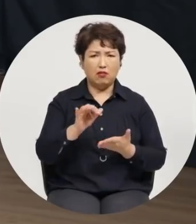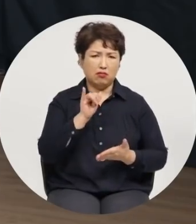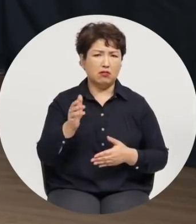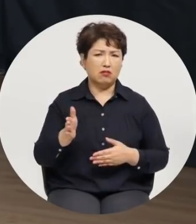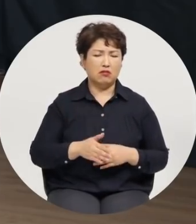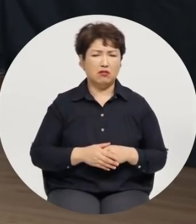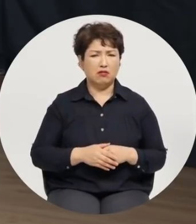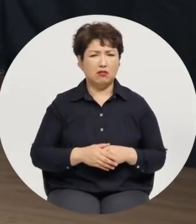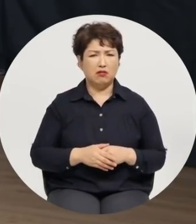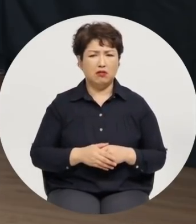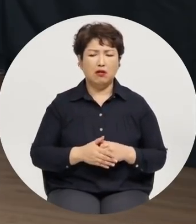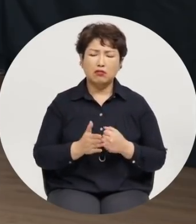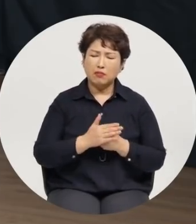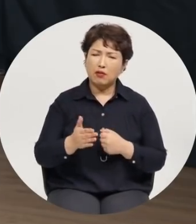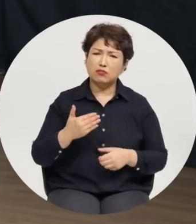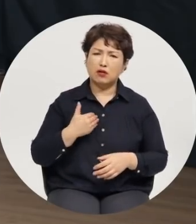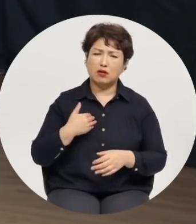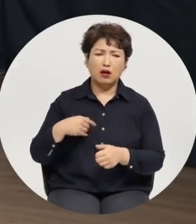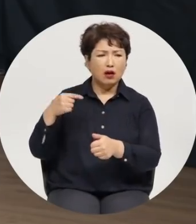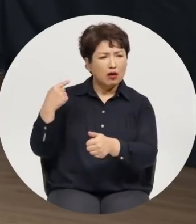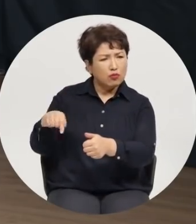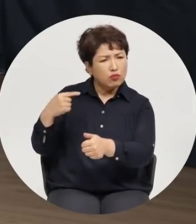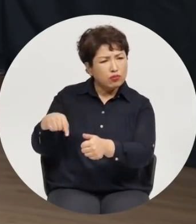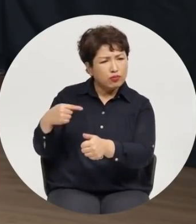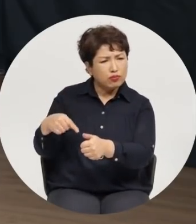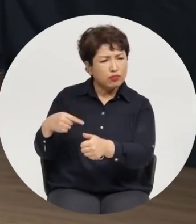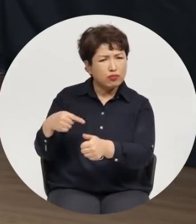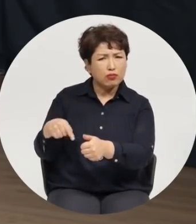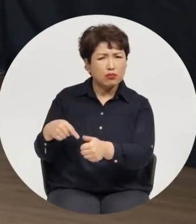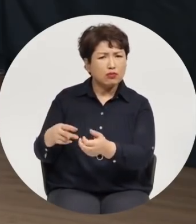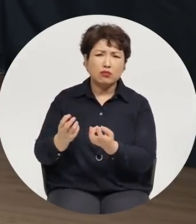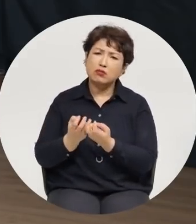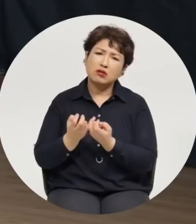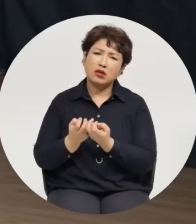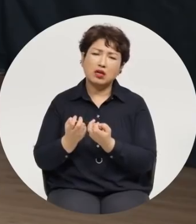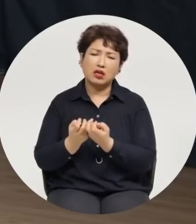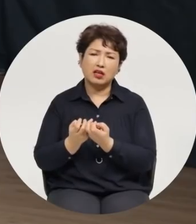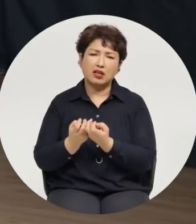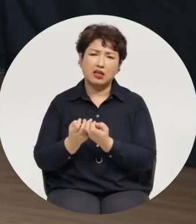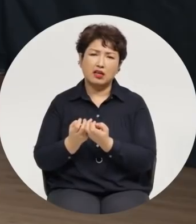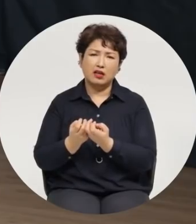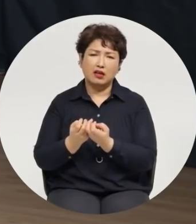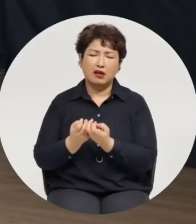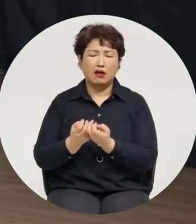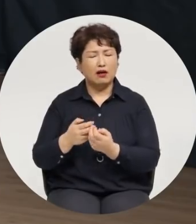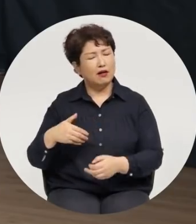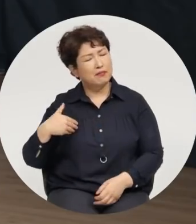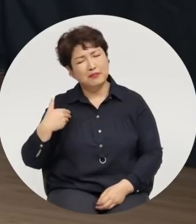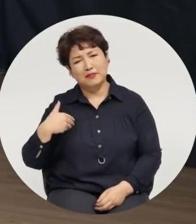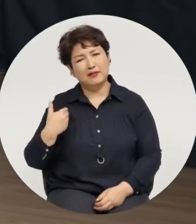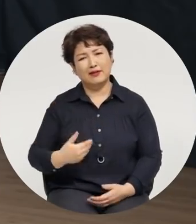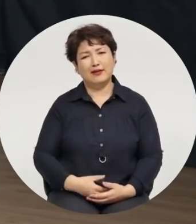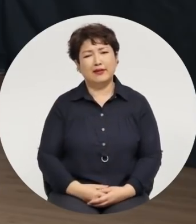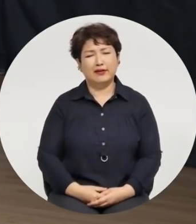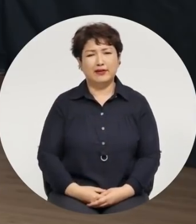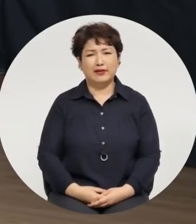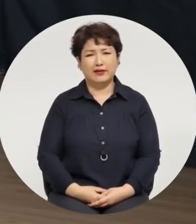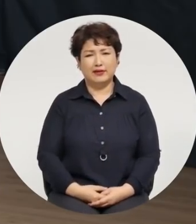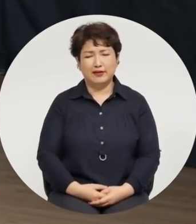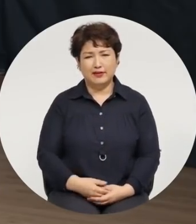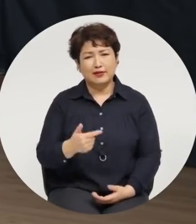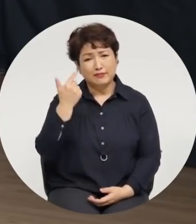그래서 저는 이 아이를 어떻게 교육해야 할지 몰라서